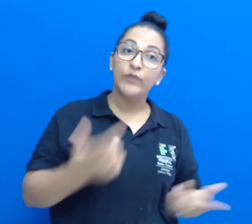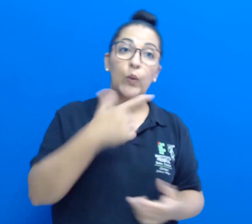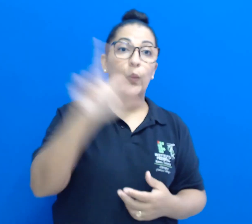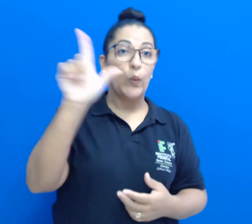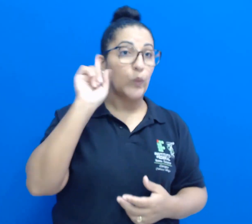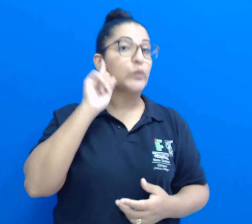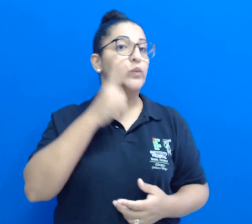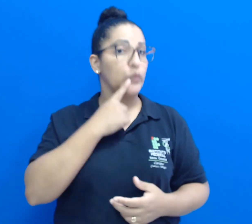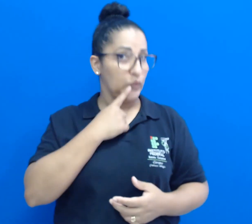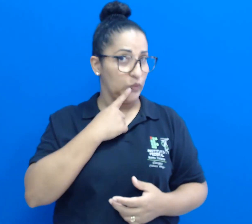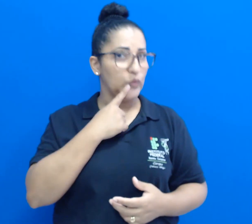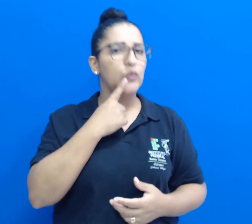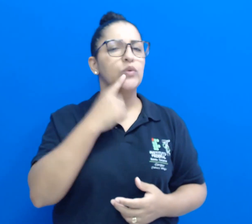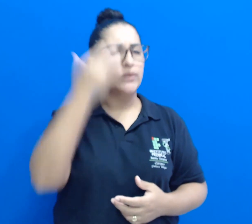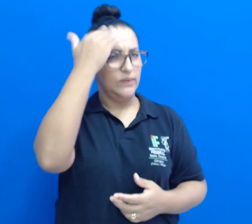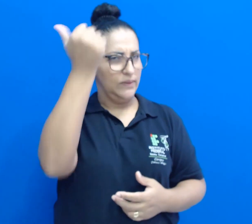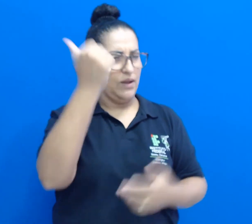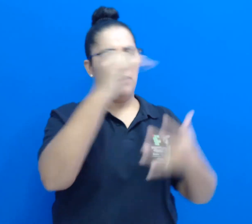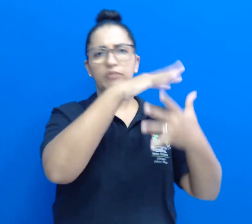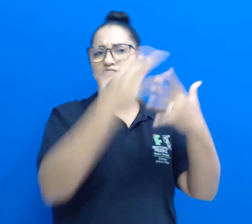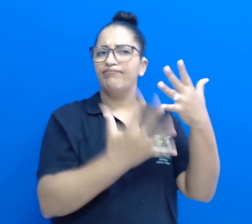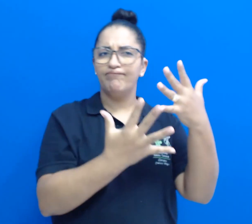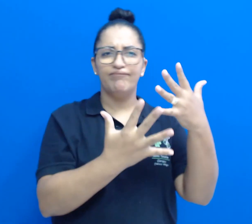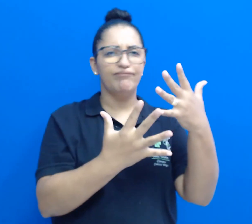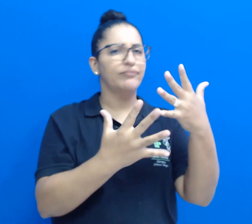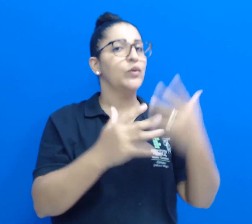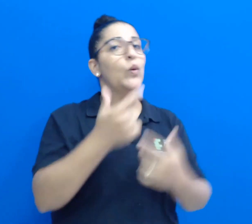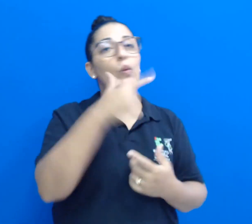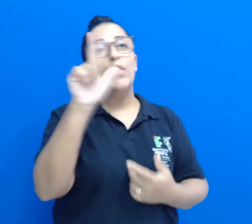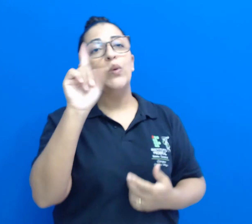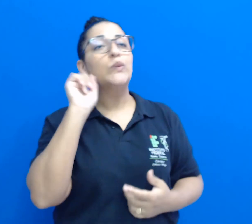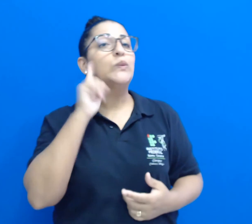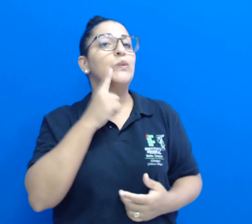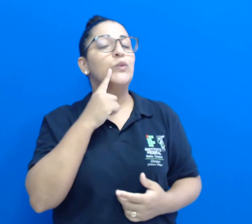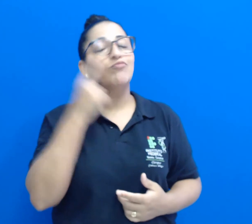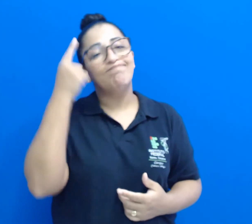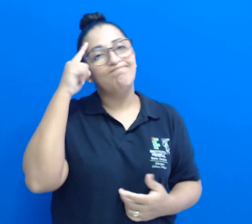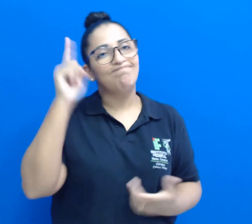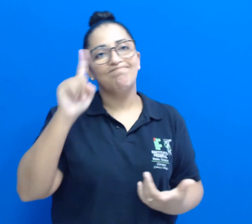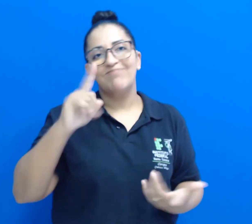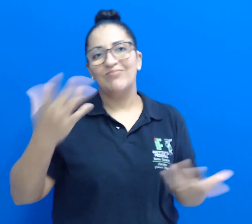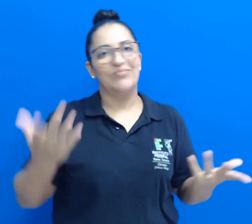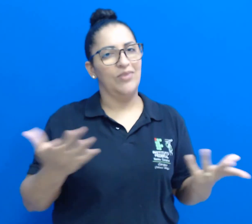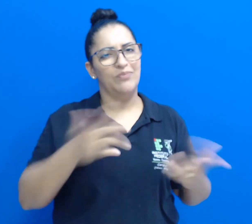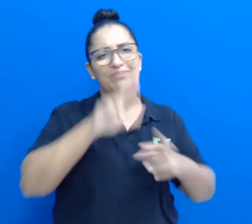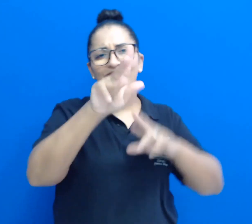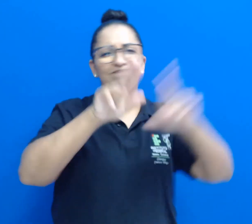Há aqueles que sabem a Libras e também os que não sabem.